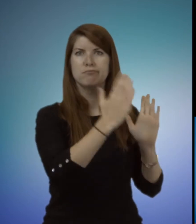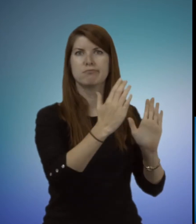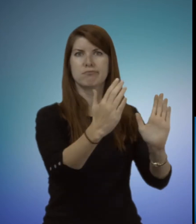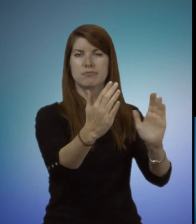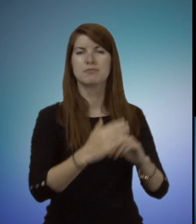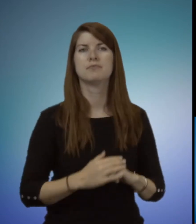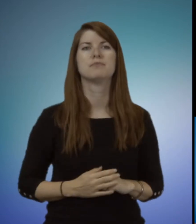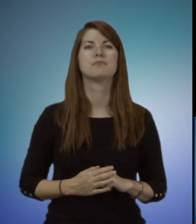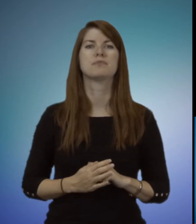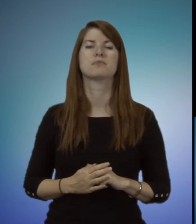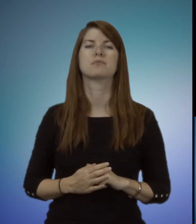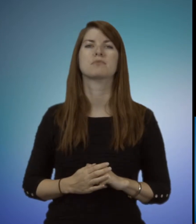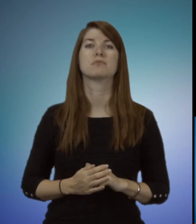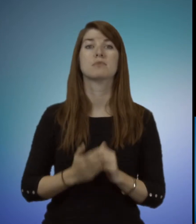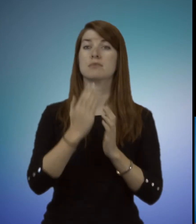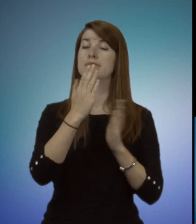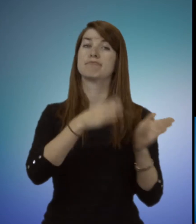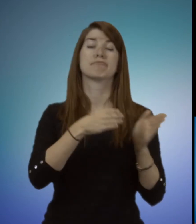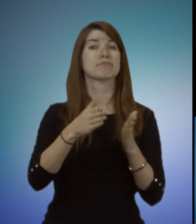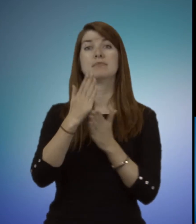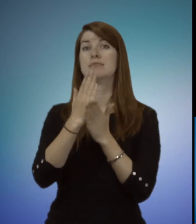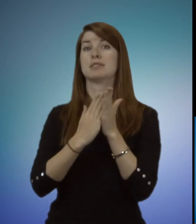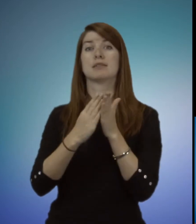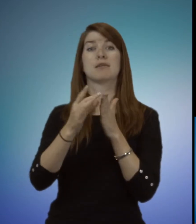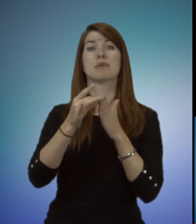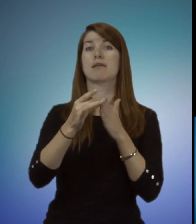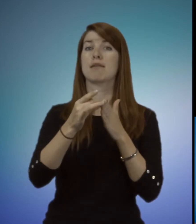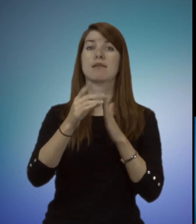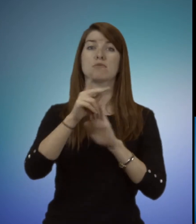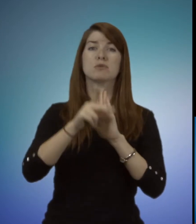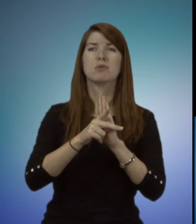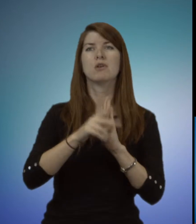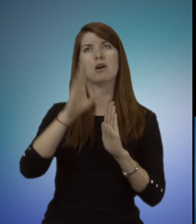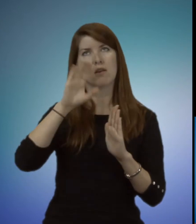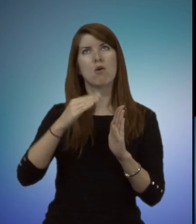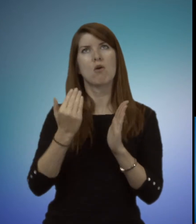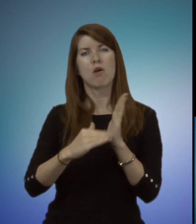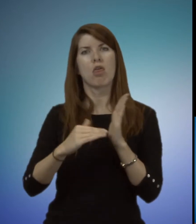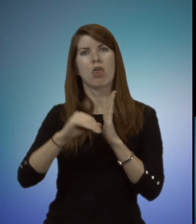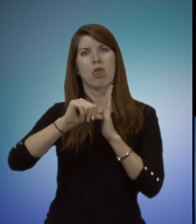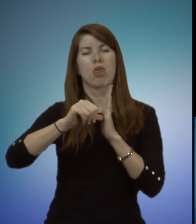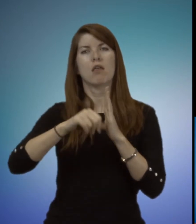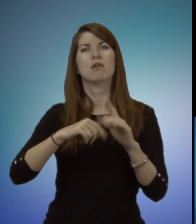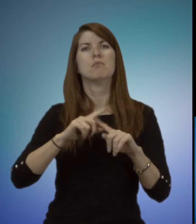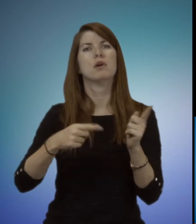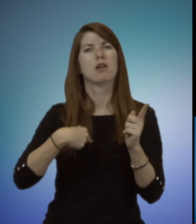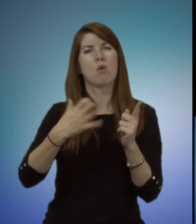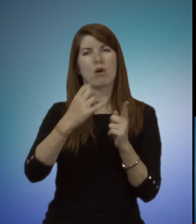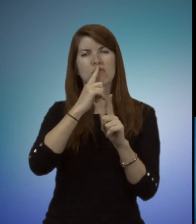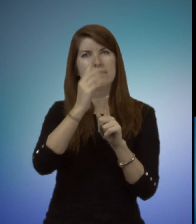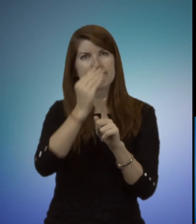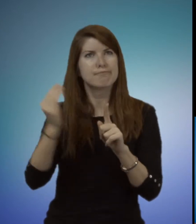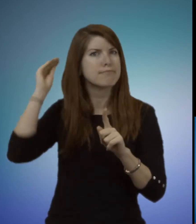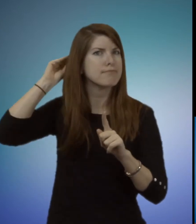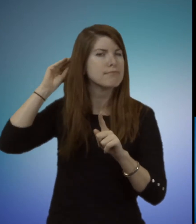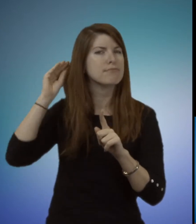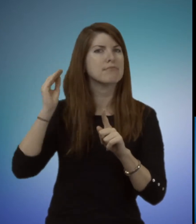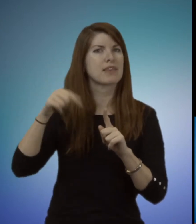Algunos principios de orientación, esto será un poco redundante, pero quisiera llevar a los hogares estos mensajes.